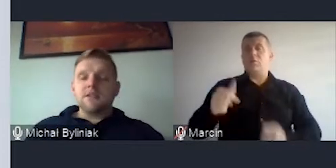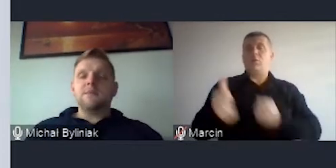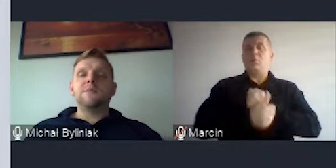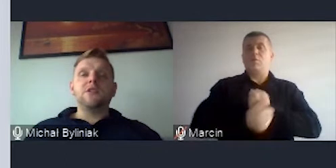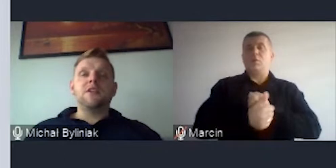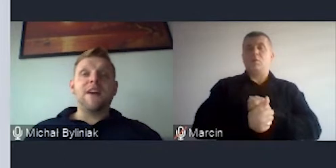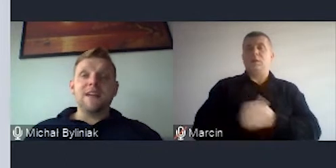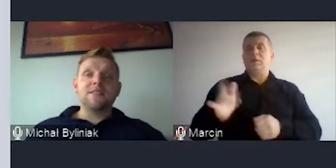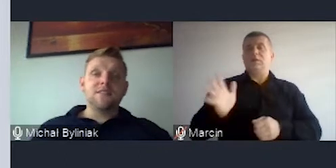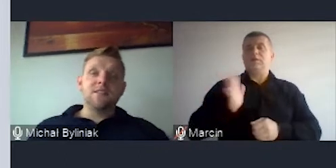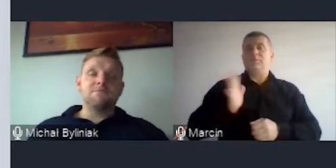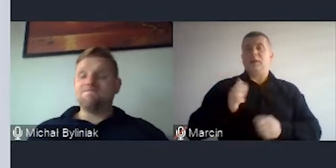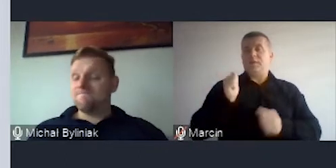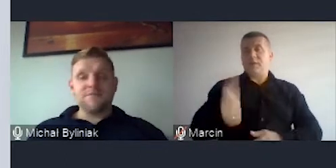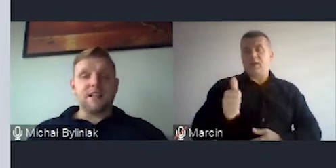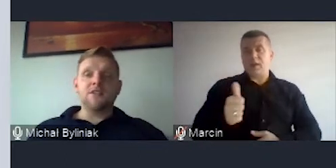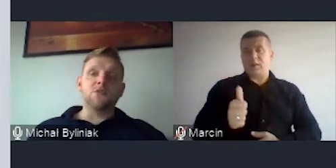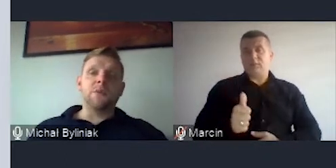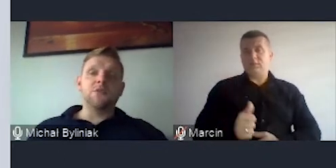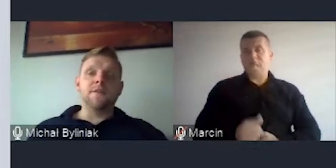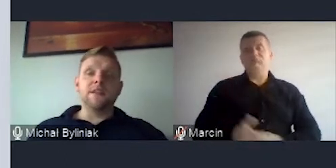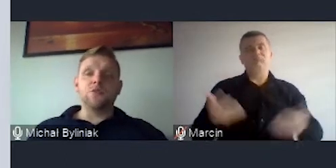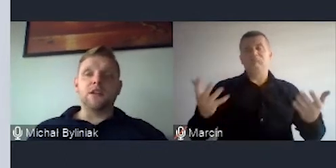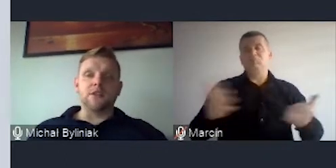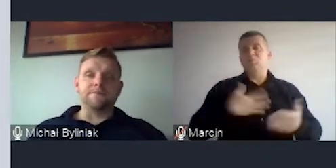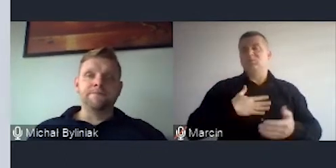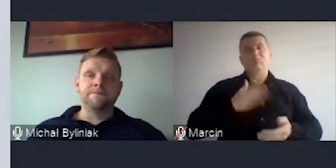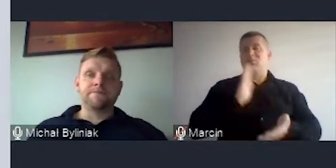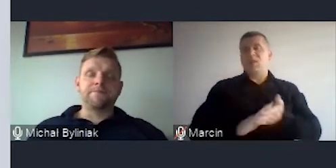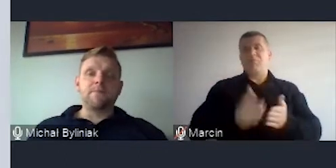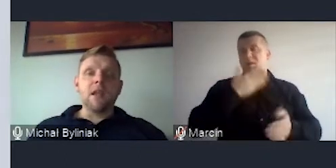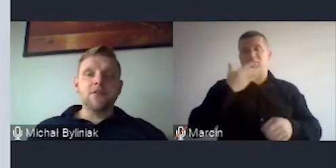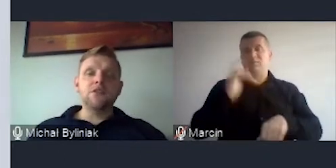że zabezpieczanie gwarancji staje się zupełnie nieskuteczne.